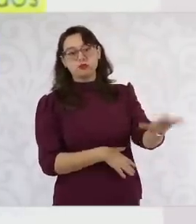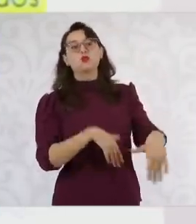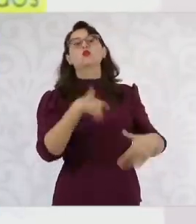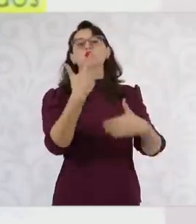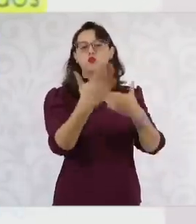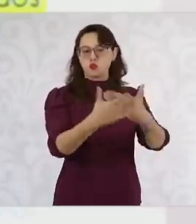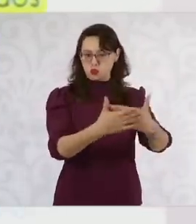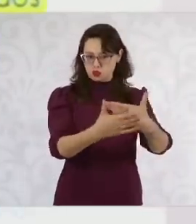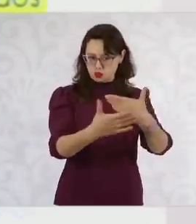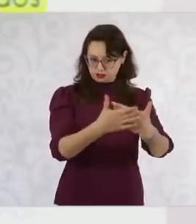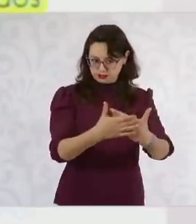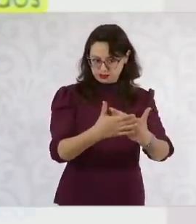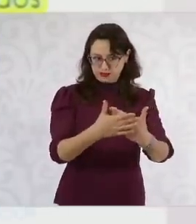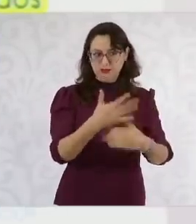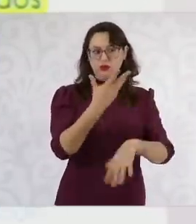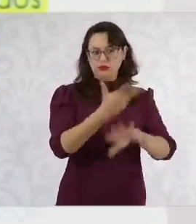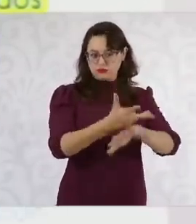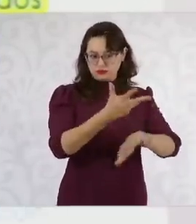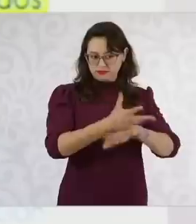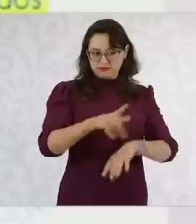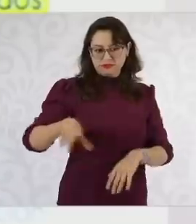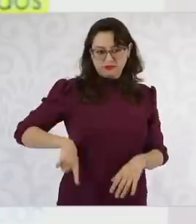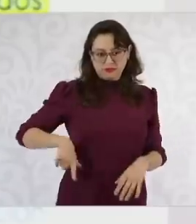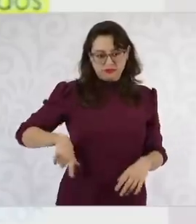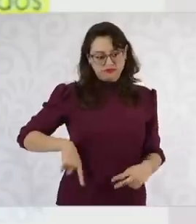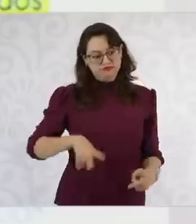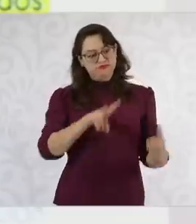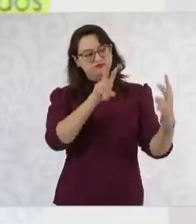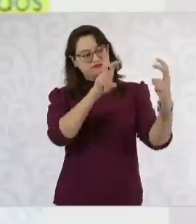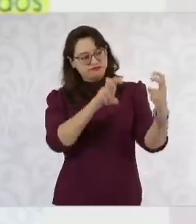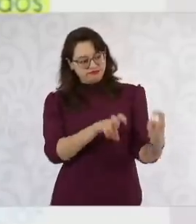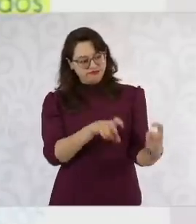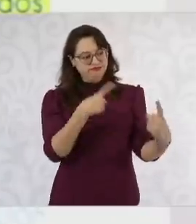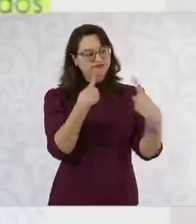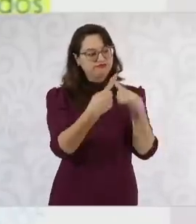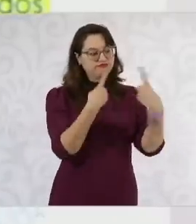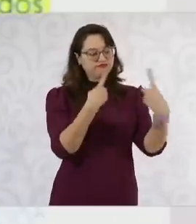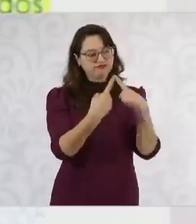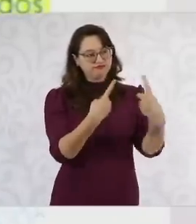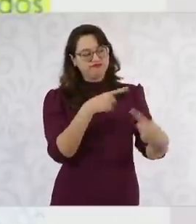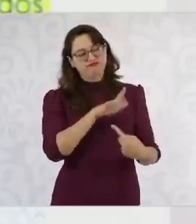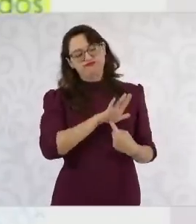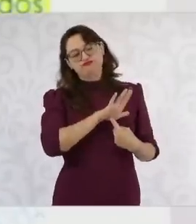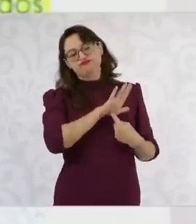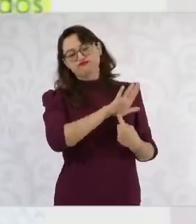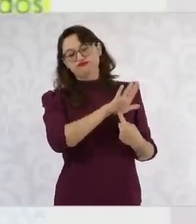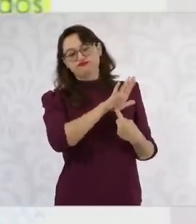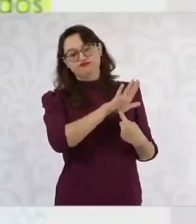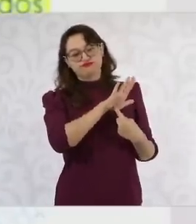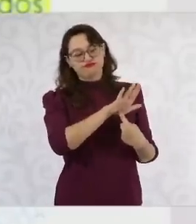con el gobierno de Estados Unidos digamos ya hay un sustento en el departamento de Justicia